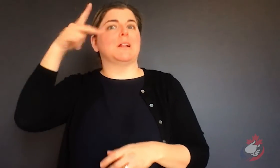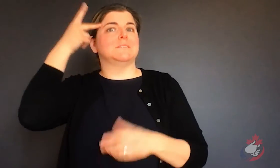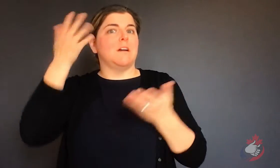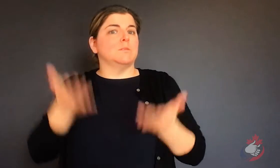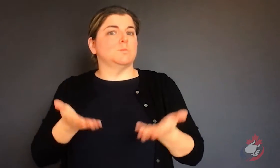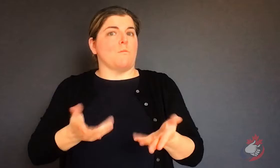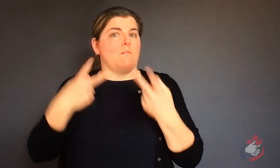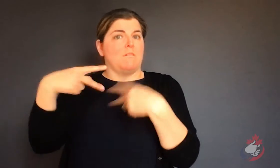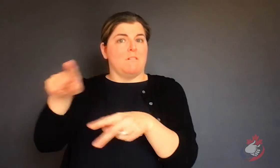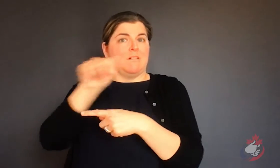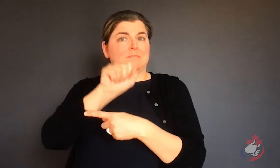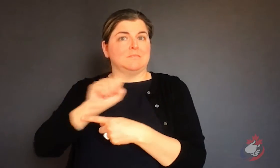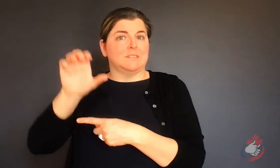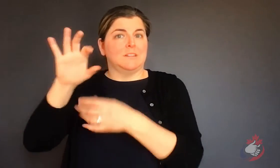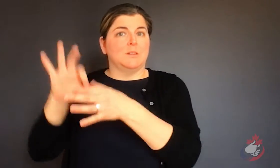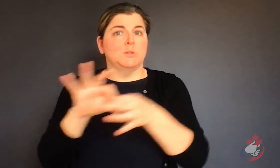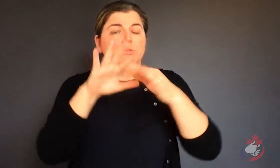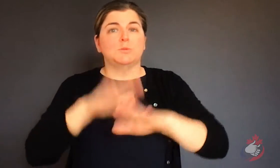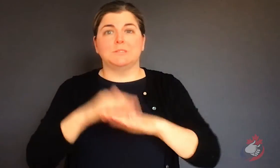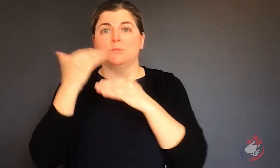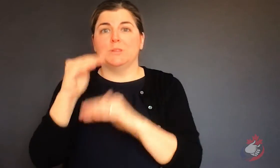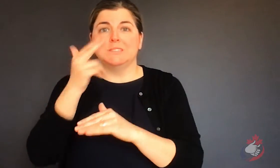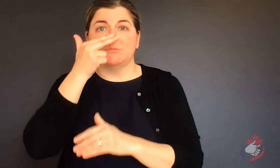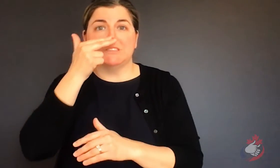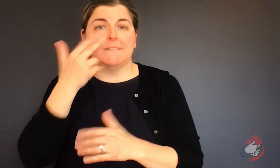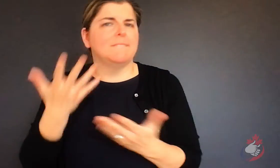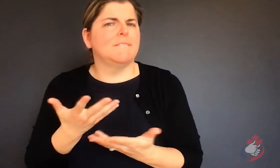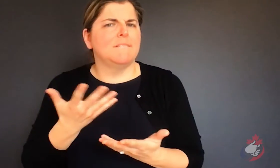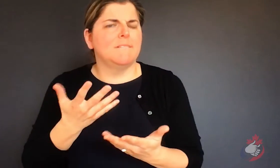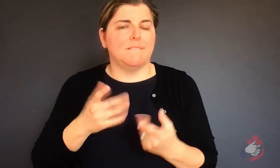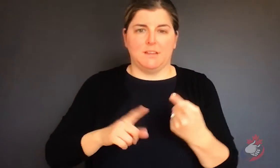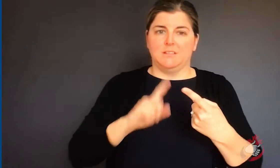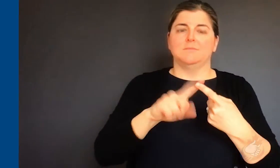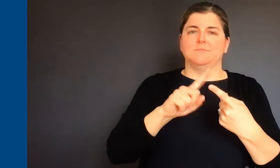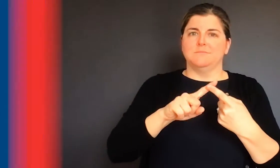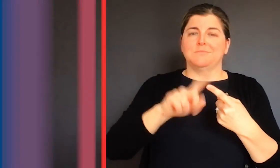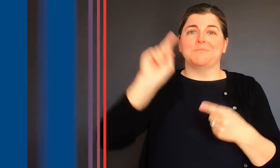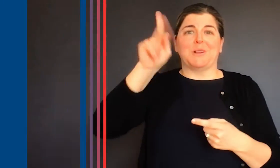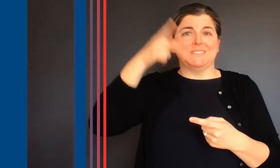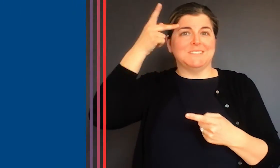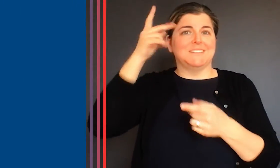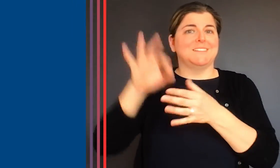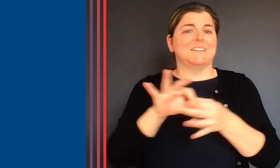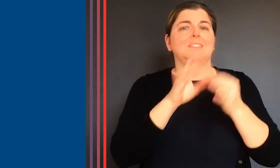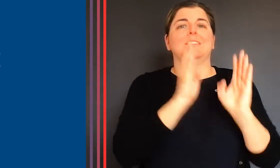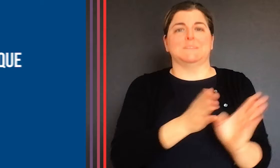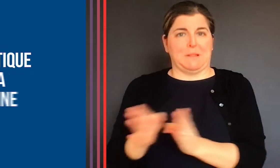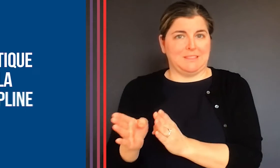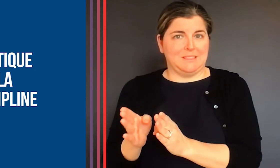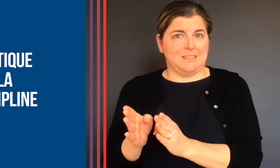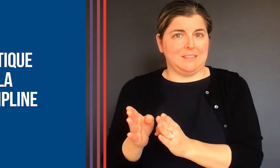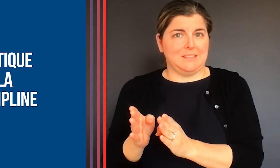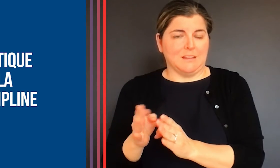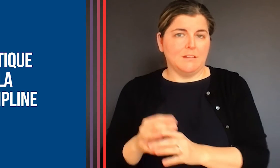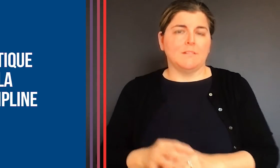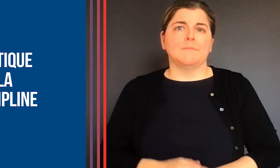Les politiques actuelles de l’ASSC en matière de sécurité sportive : A. Politique en matière de discipline